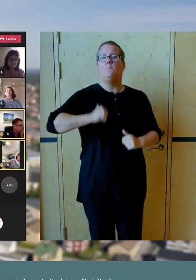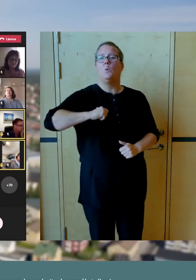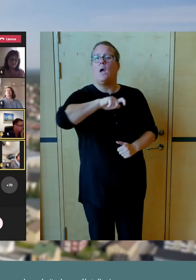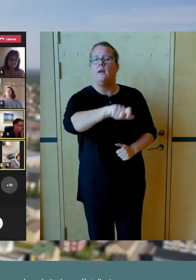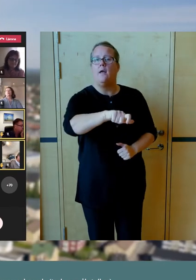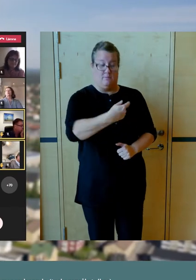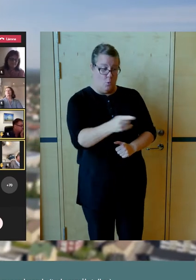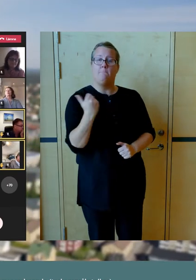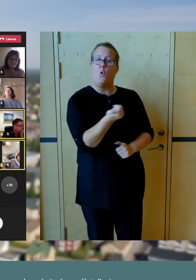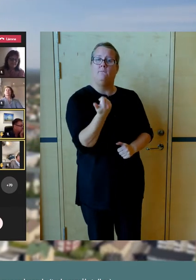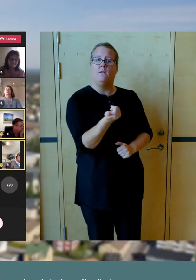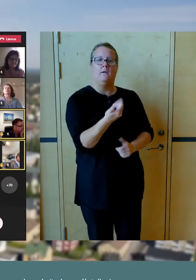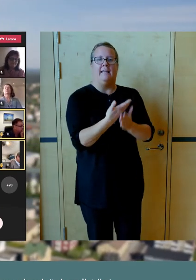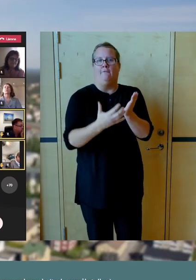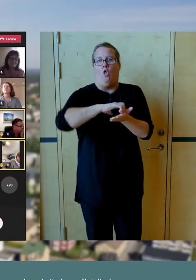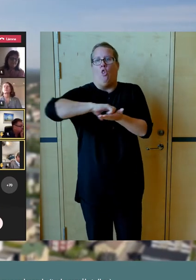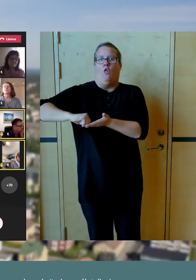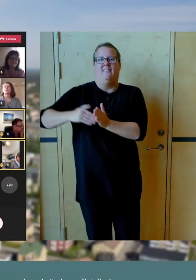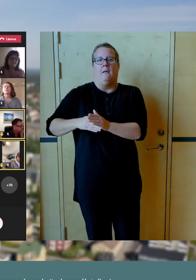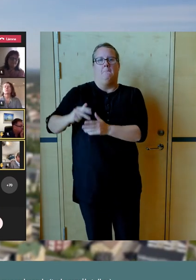Det ska inte gå till privata vinster i privata företag